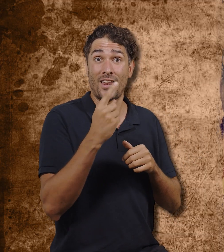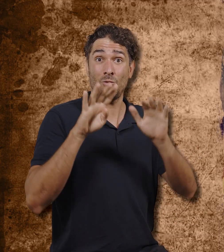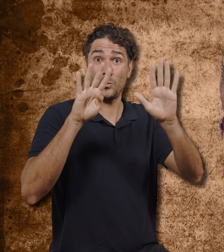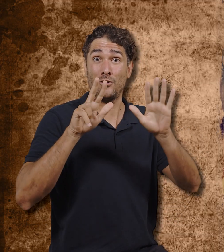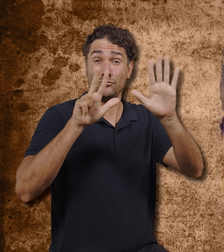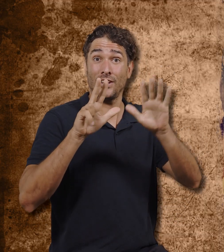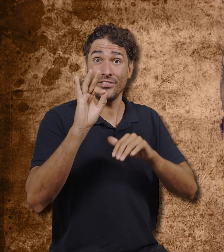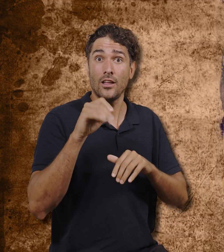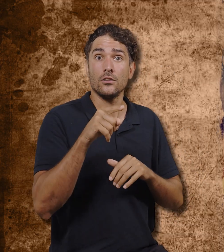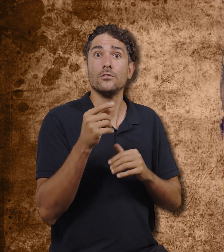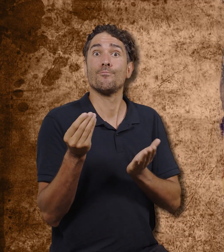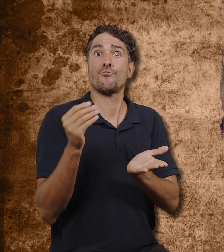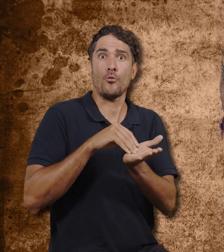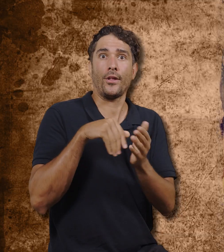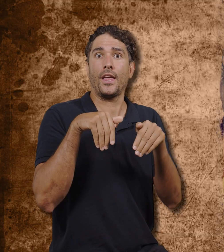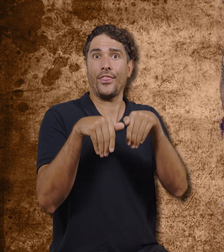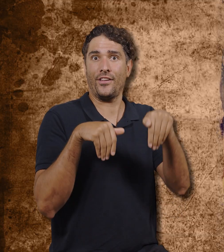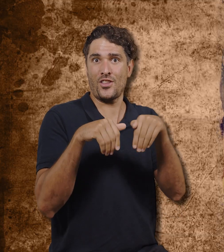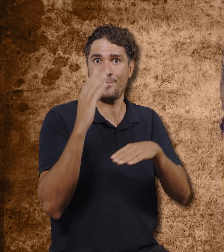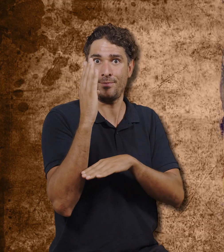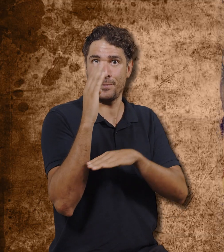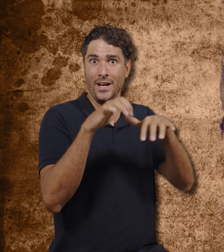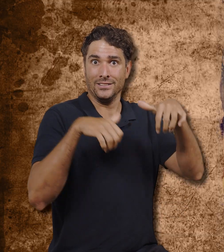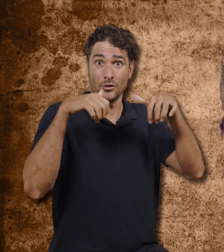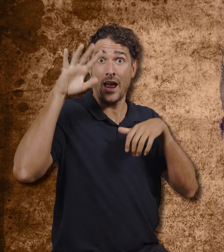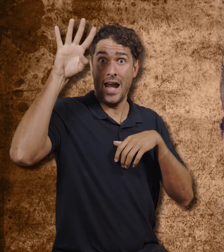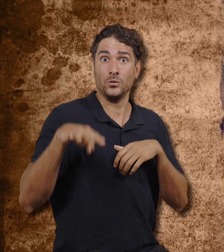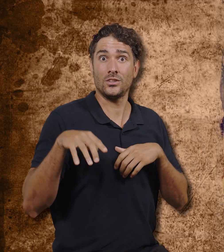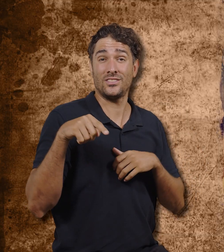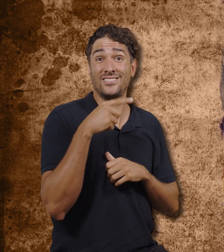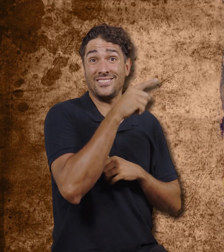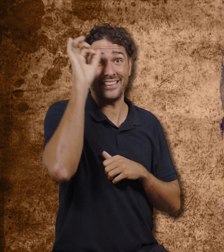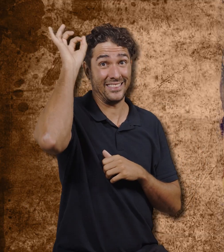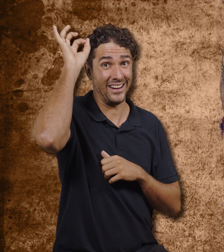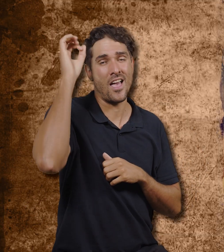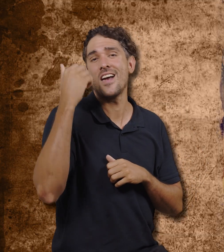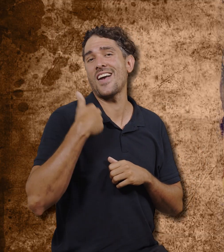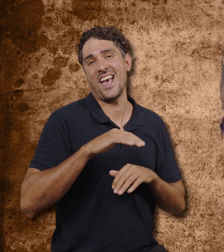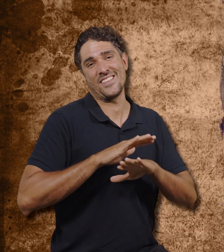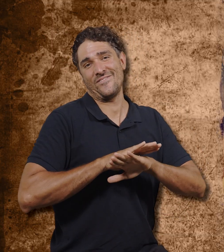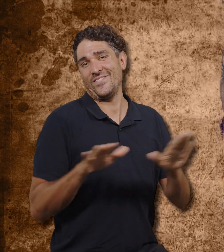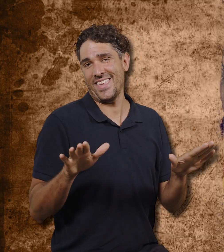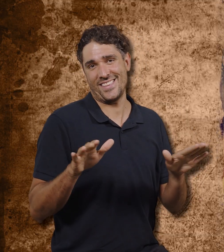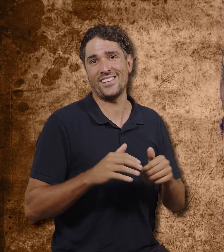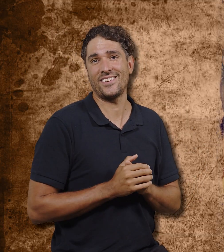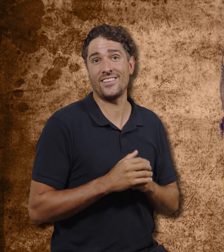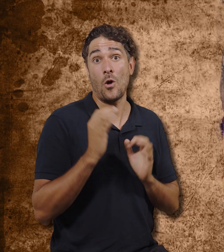Les eleccions al Parlament de Catalunya el març de 1980 varen marcar la fi del seu mandat.